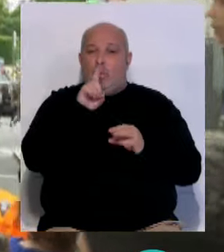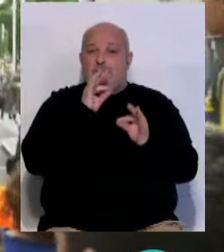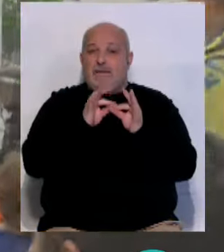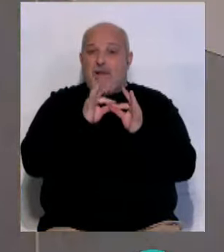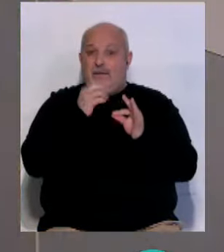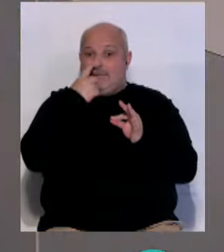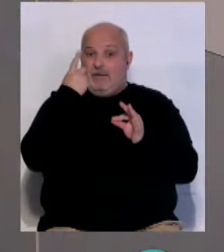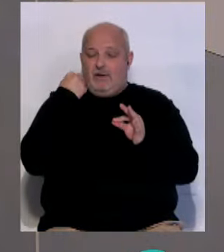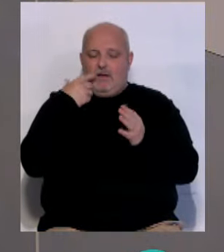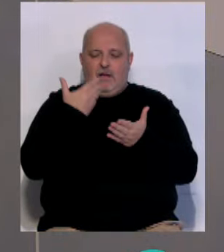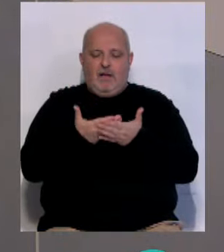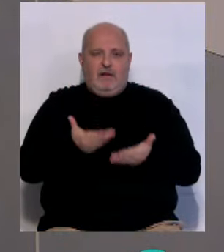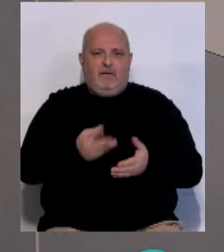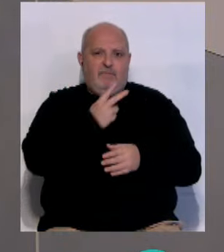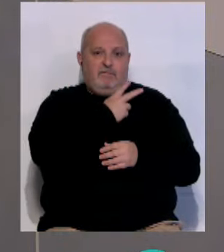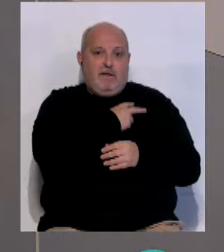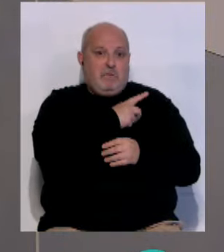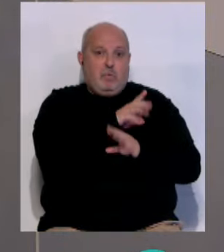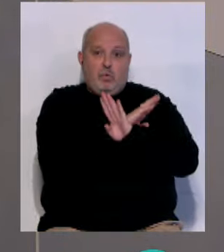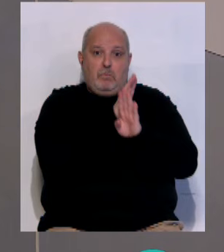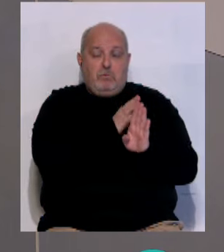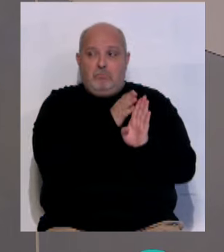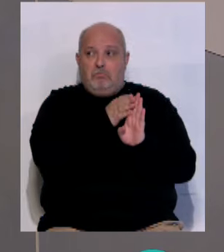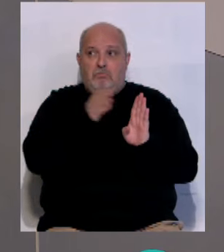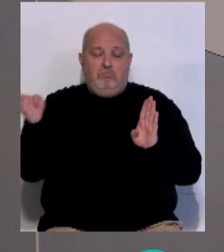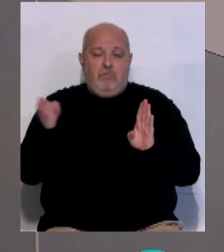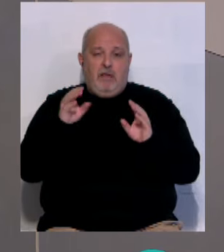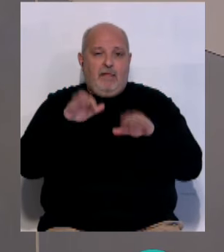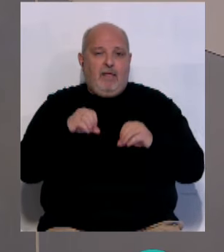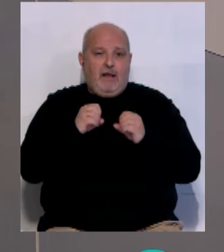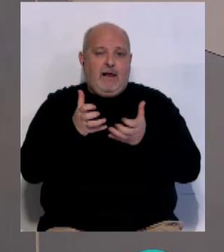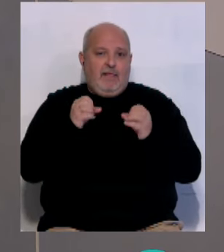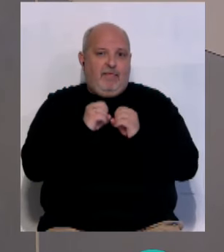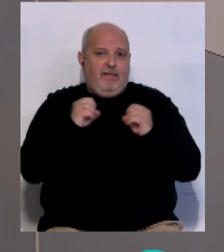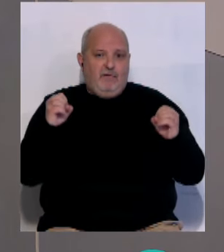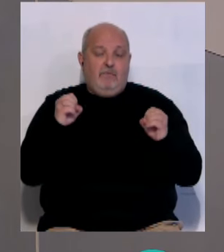frente a la Villarreal club de fútbol y han hecho que el equipo que él dirige esté actualmente ya